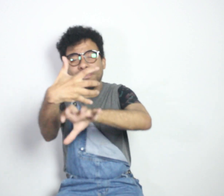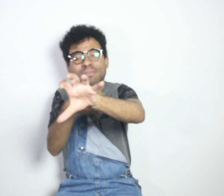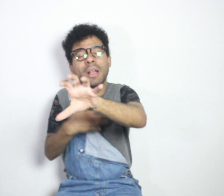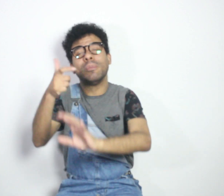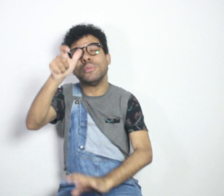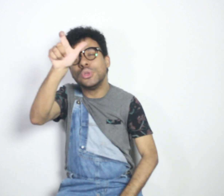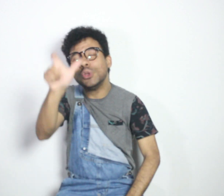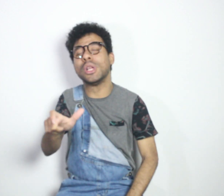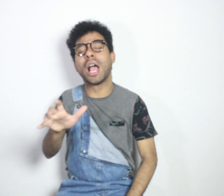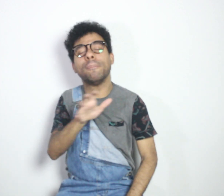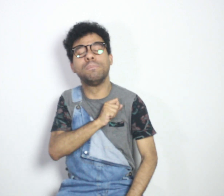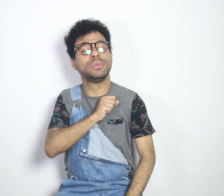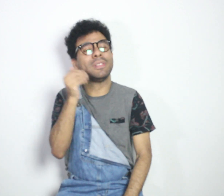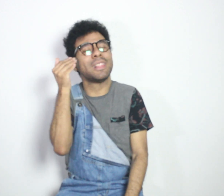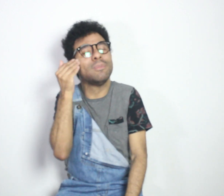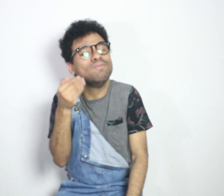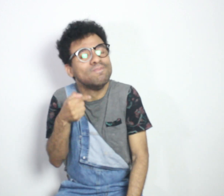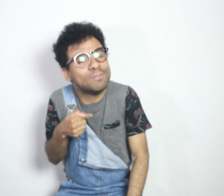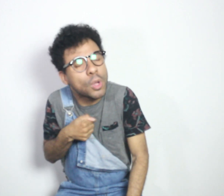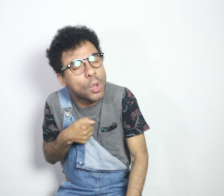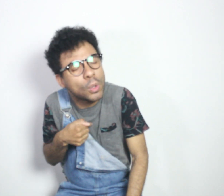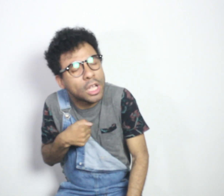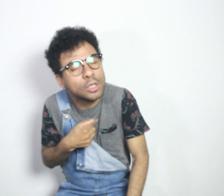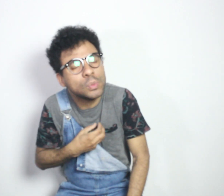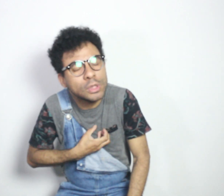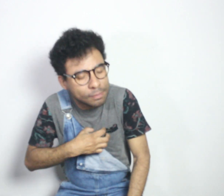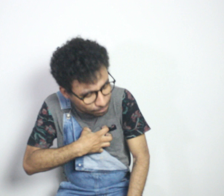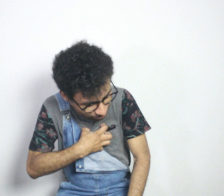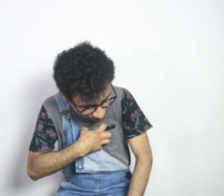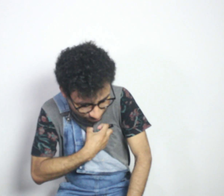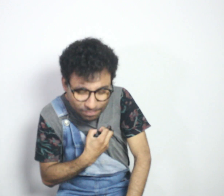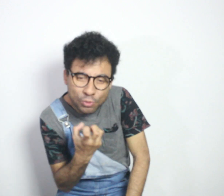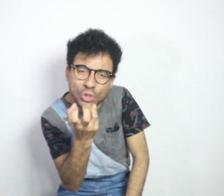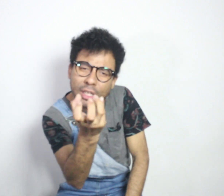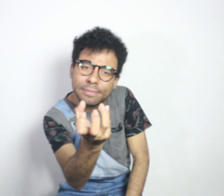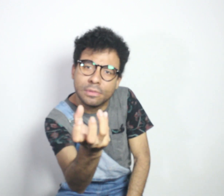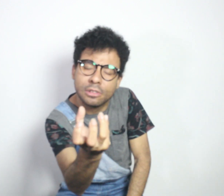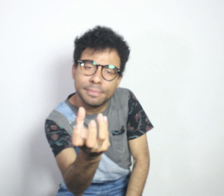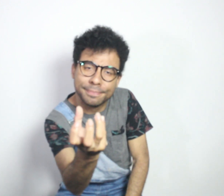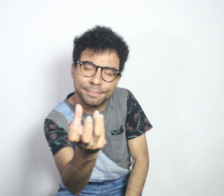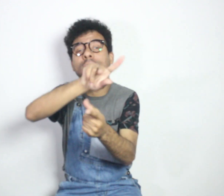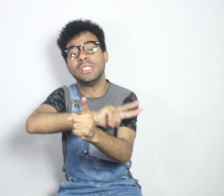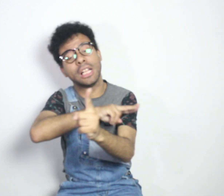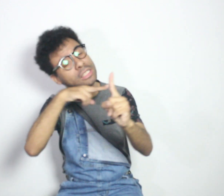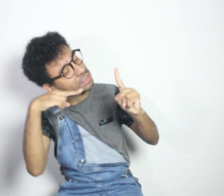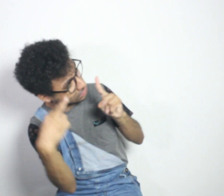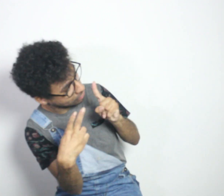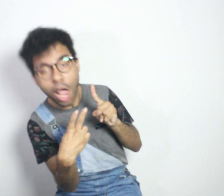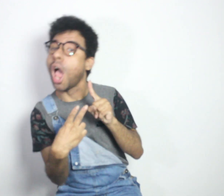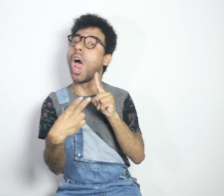Sei ! Empatia vocês!Pessoa é amor ! é coração forte!! Olhar através do outro